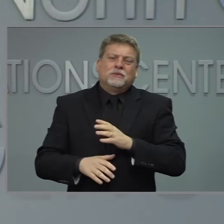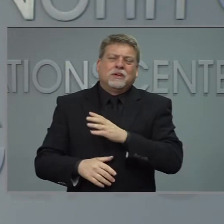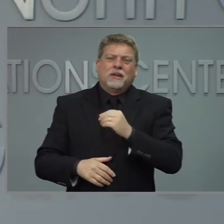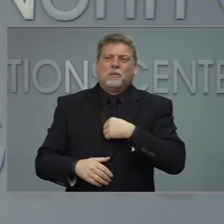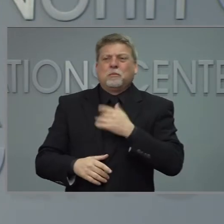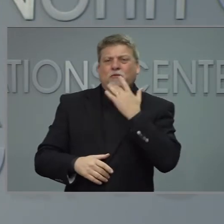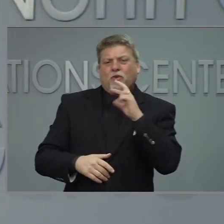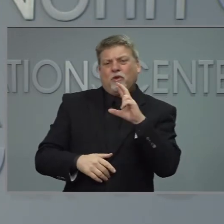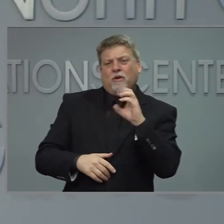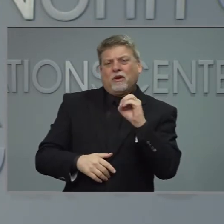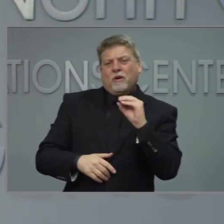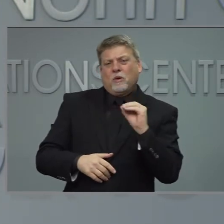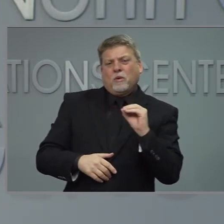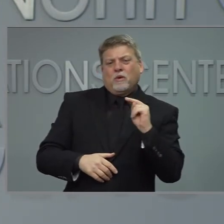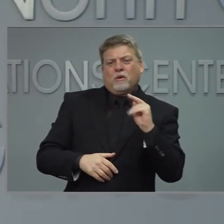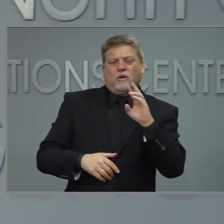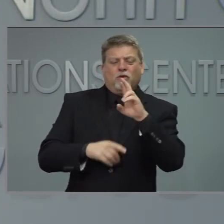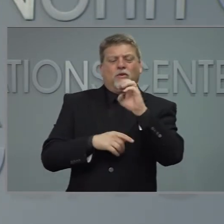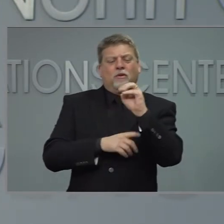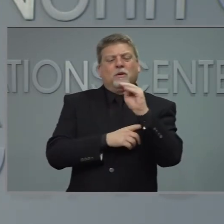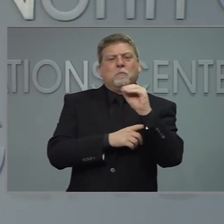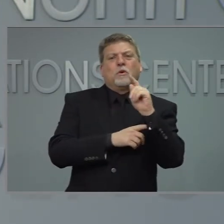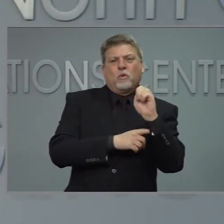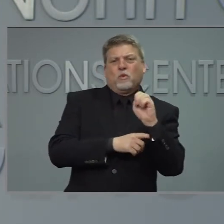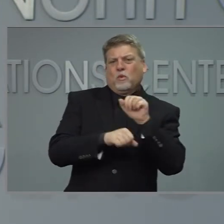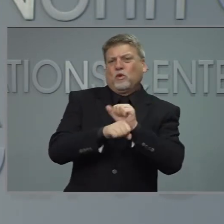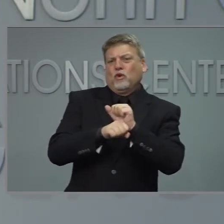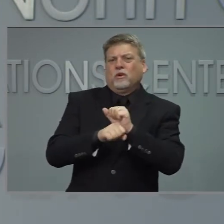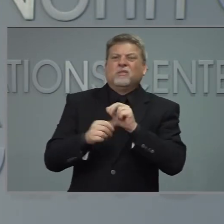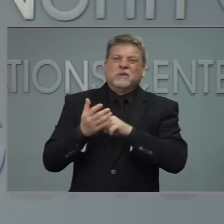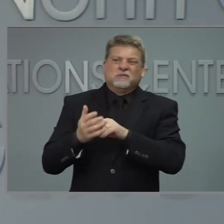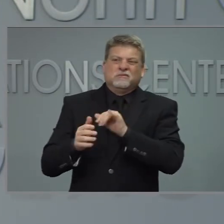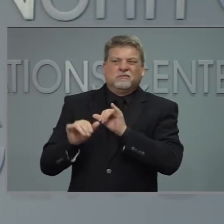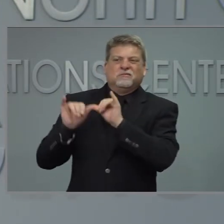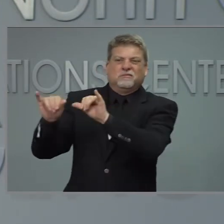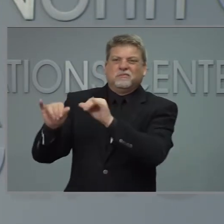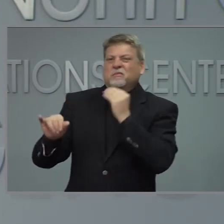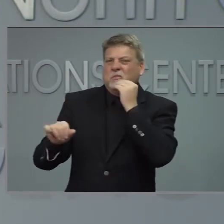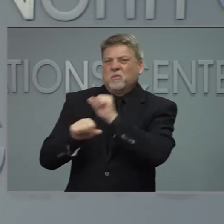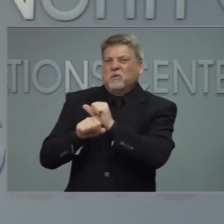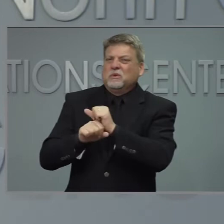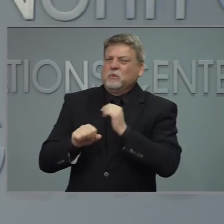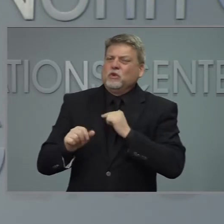empleados estatales y consideramos que lo mejor es trabajar a distancia. La